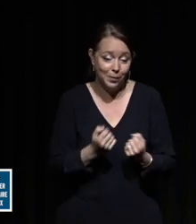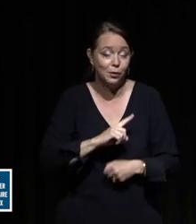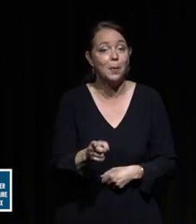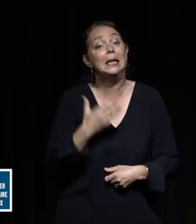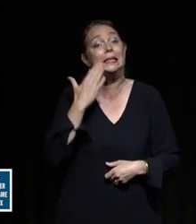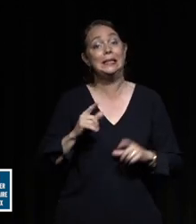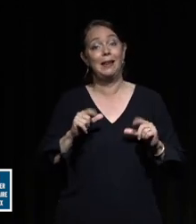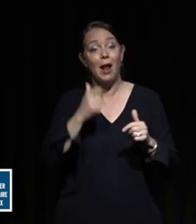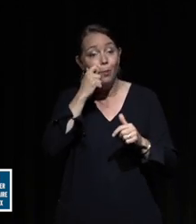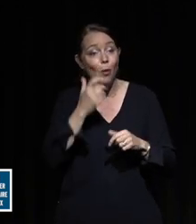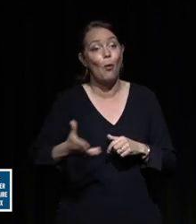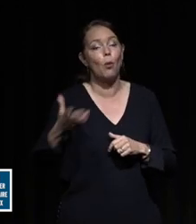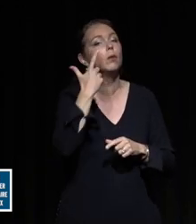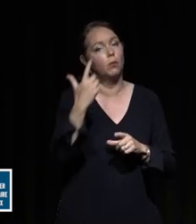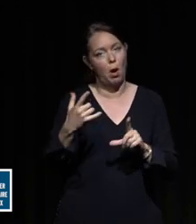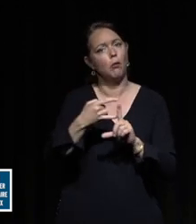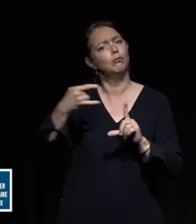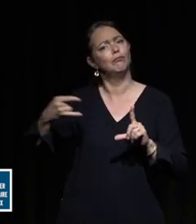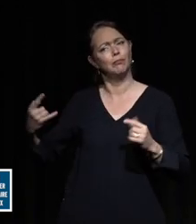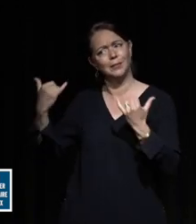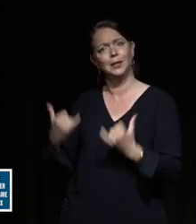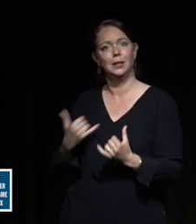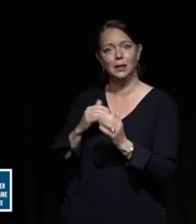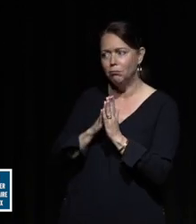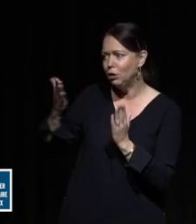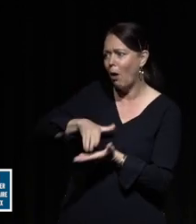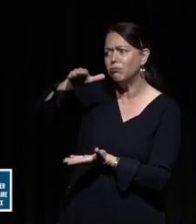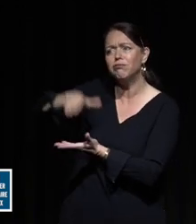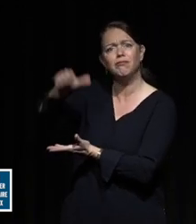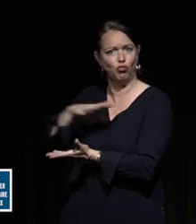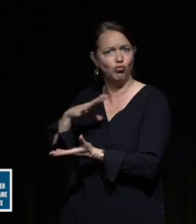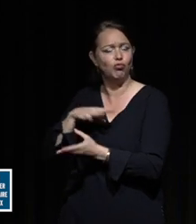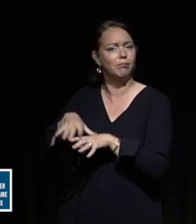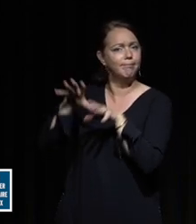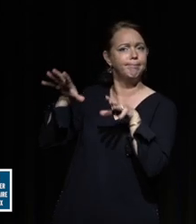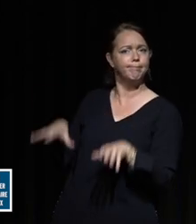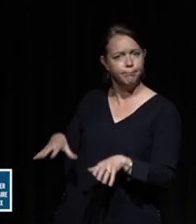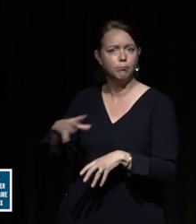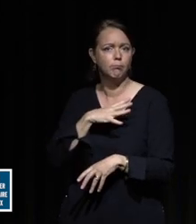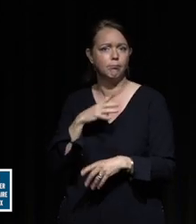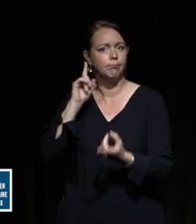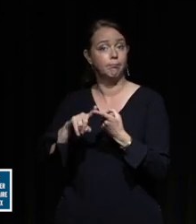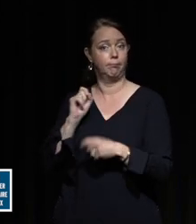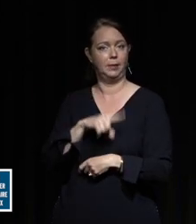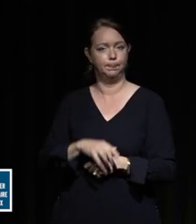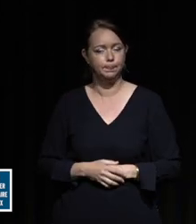ici à la librairie mollat le nombre de littérature clia sur ce sur ce sujet là donc ma dernière